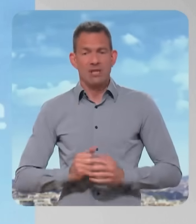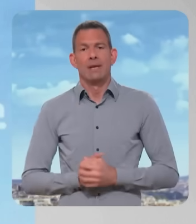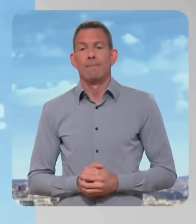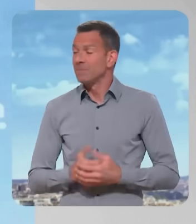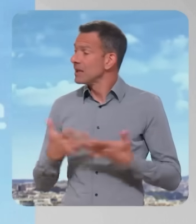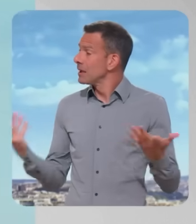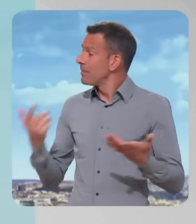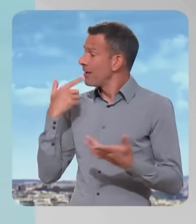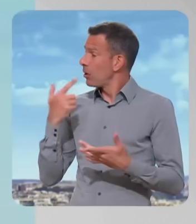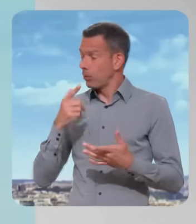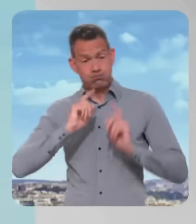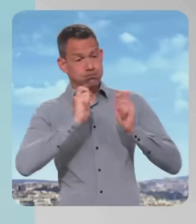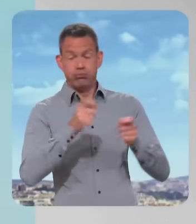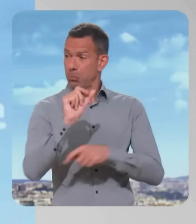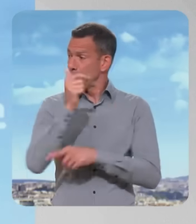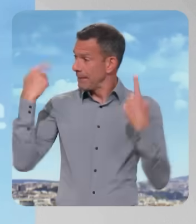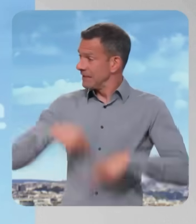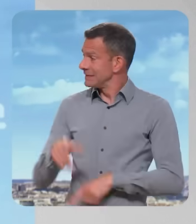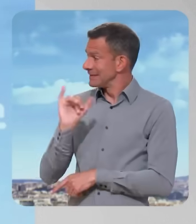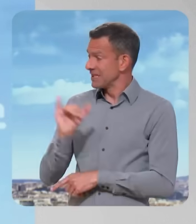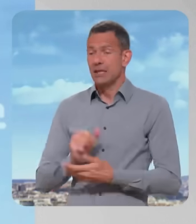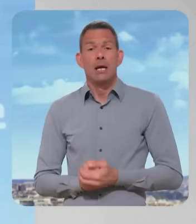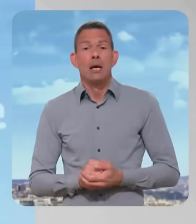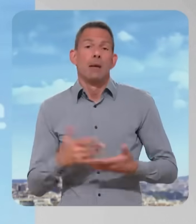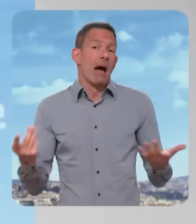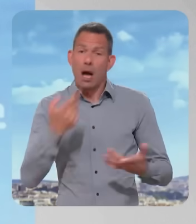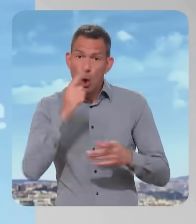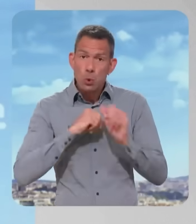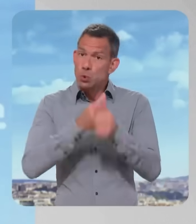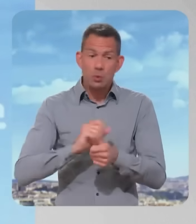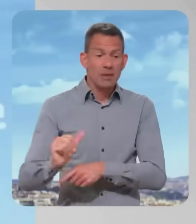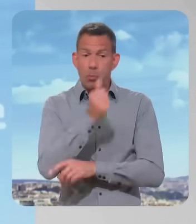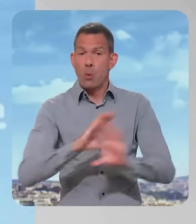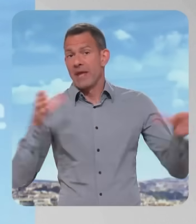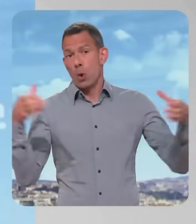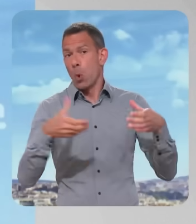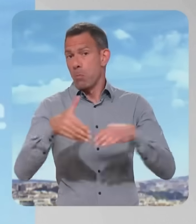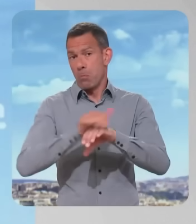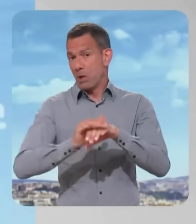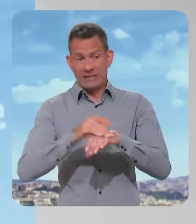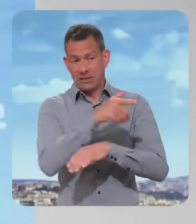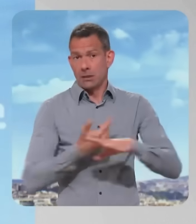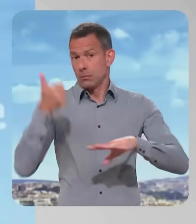Le camp macroniste perd de nombreux sièges. Ils sont relégués en seconde position. Et le RN, dont on a annoncé pendant des semaines